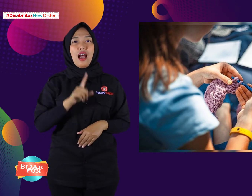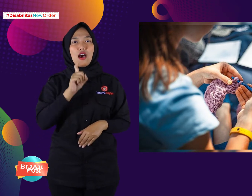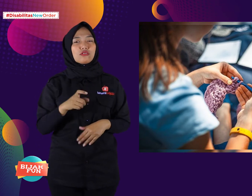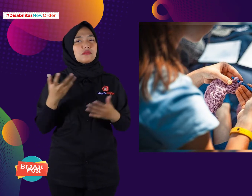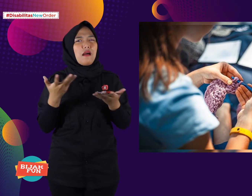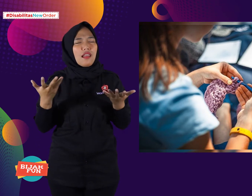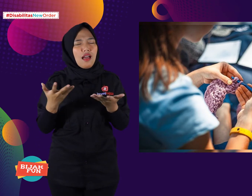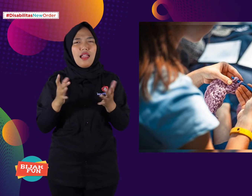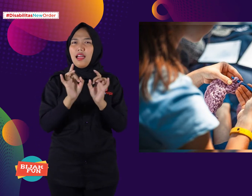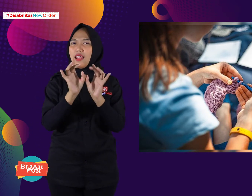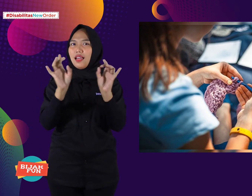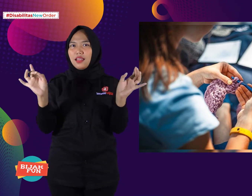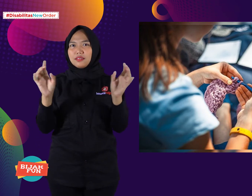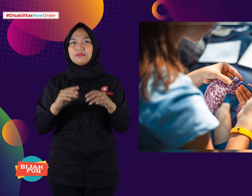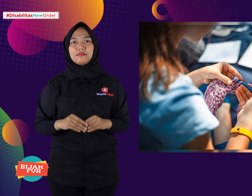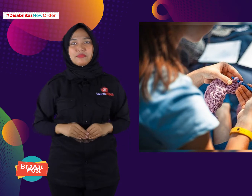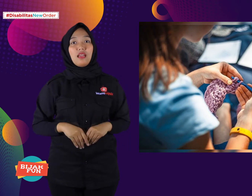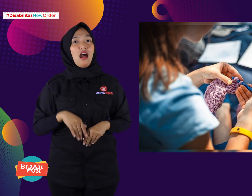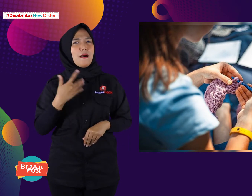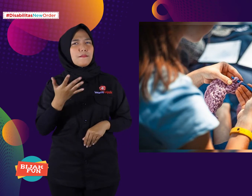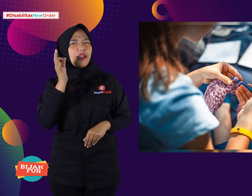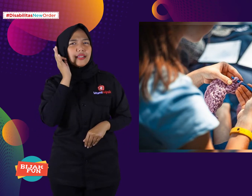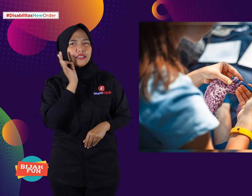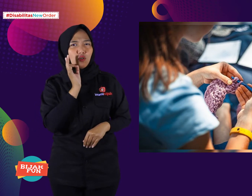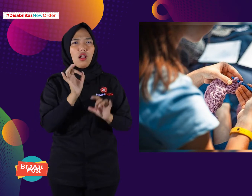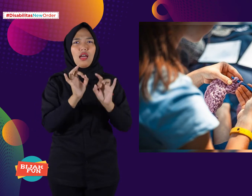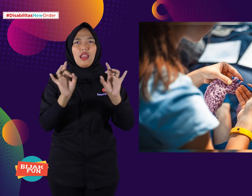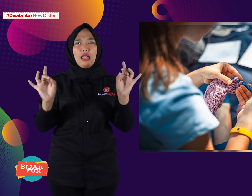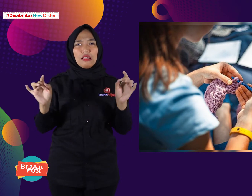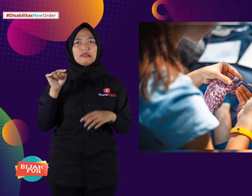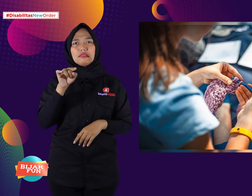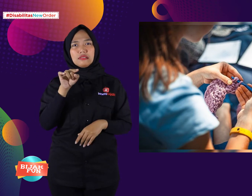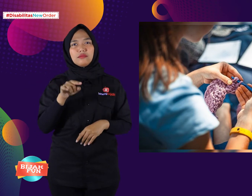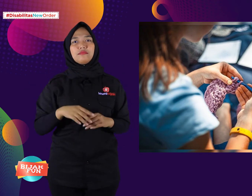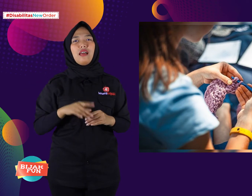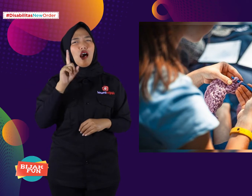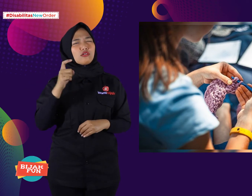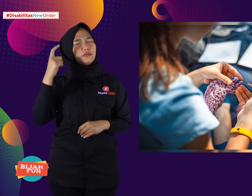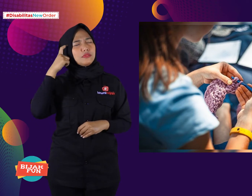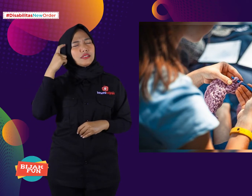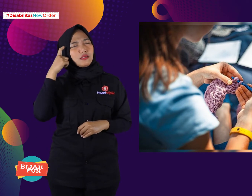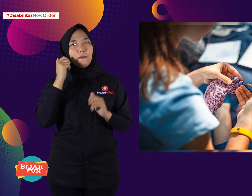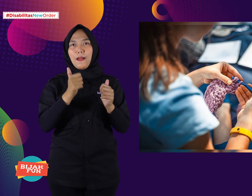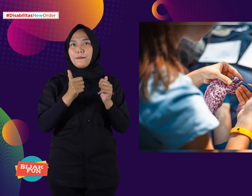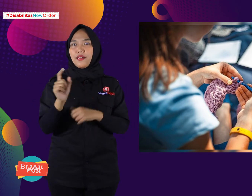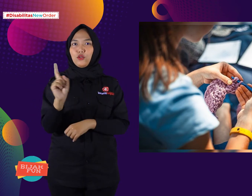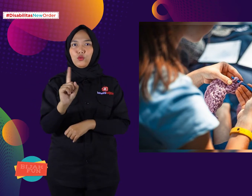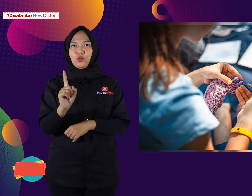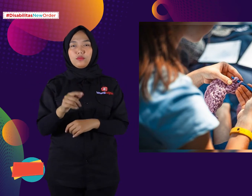Harus ke mana, apa resikonya, dan lain-lain, harus kamu pikir baik-baik dulu.